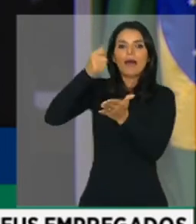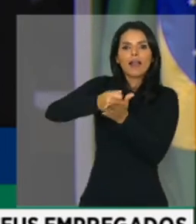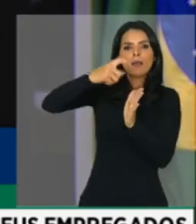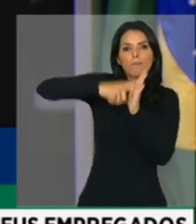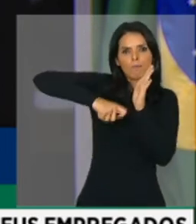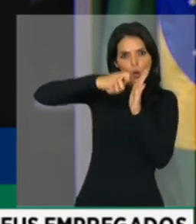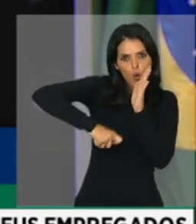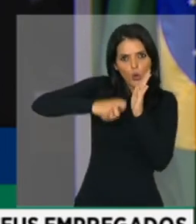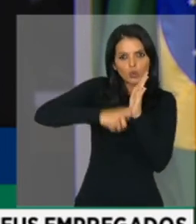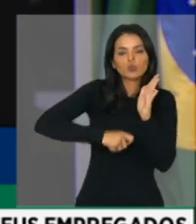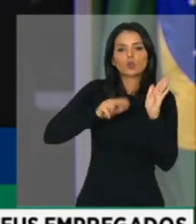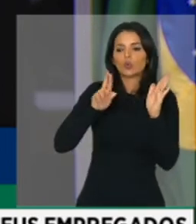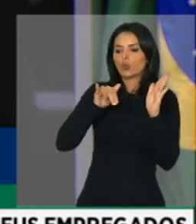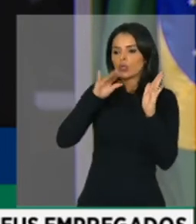A UNIÃO... EM RAZÃO DA CRISE ECONÔMICA GERADA PELA